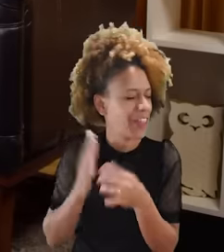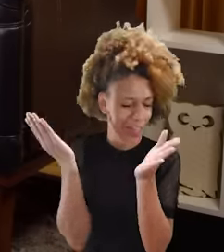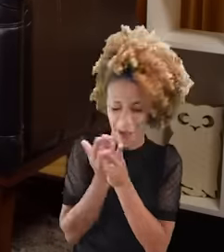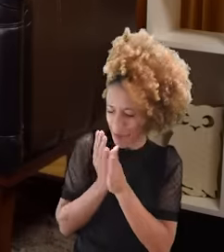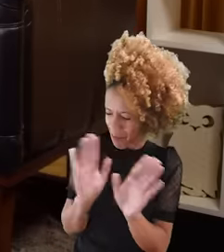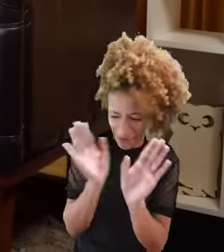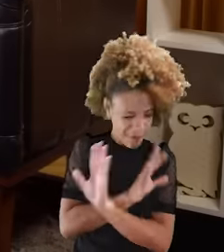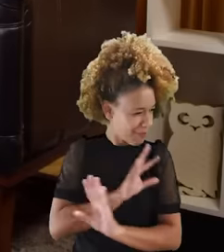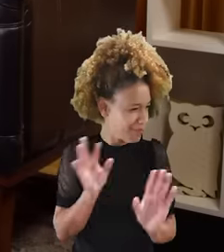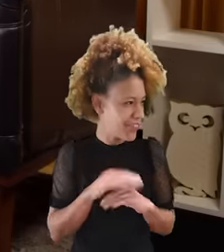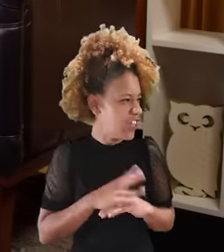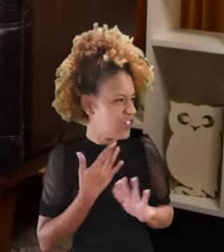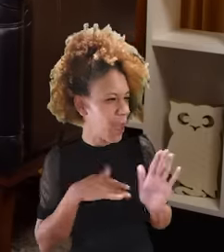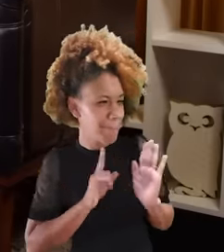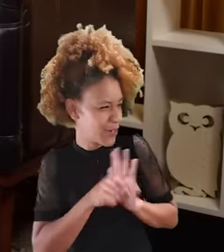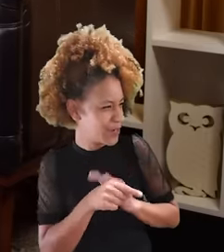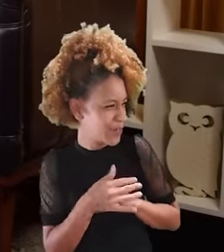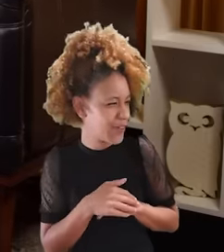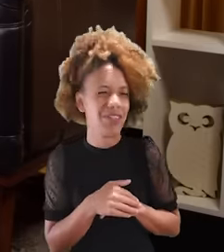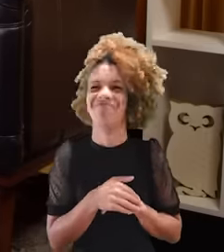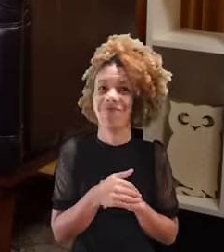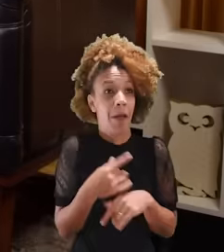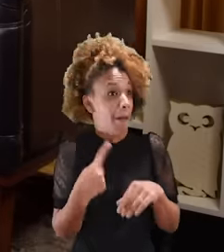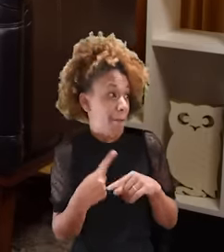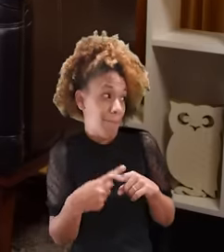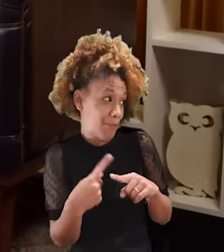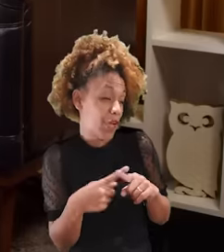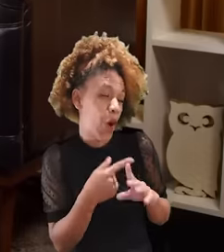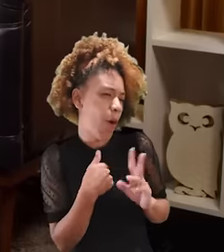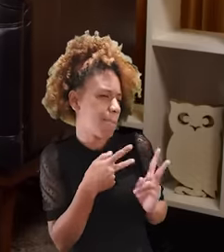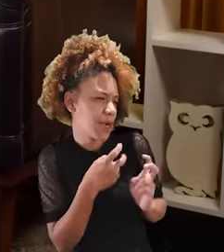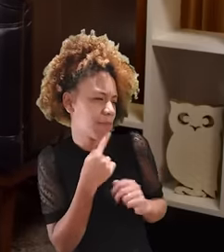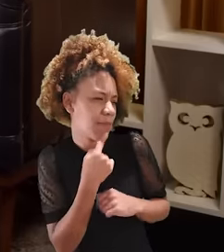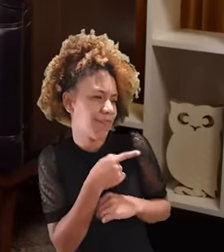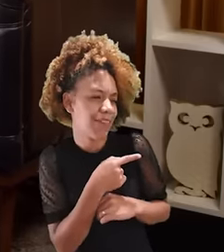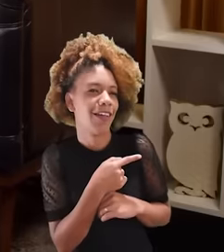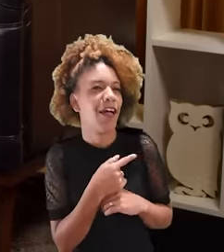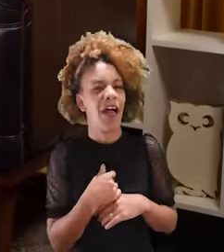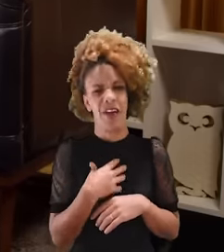perguntou pro chat GPT não porque o chat porque o chat acho que eu tô cendo não fui grosseiro não